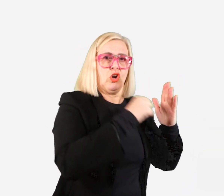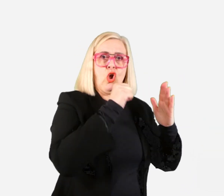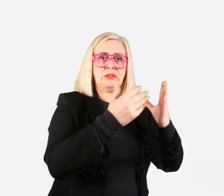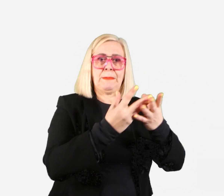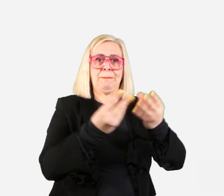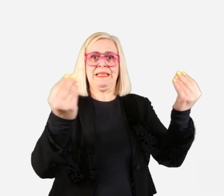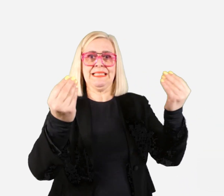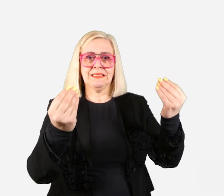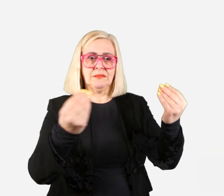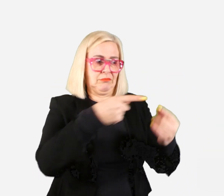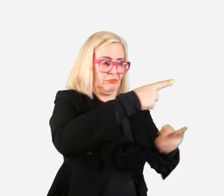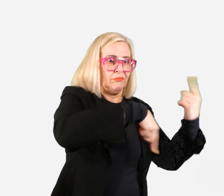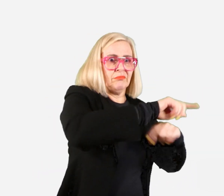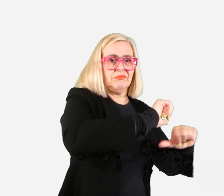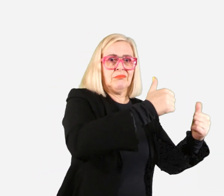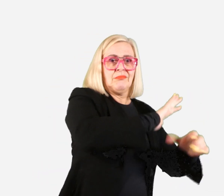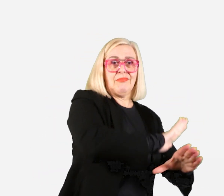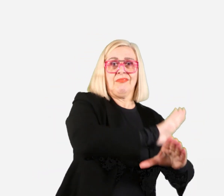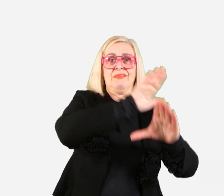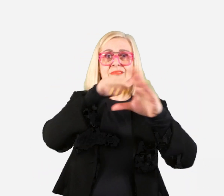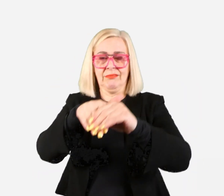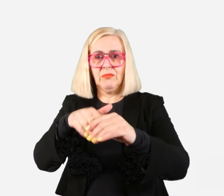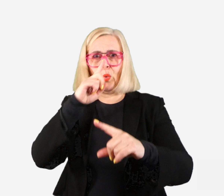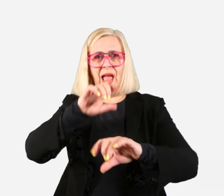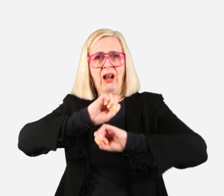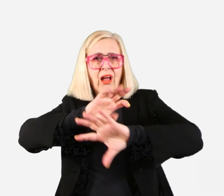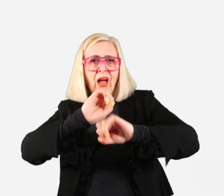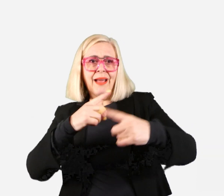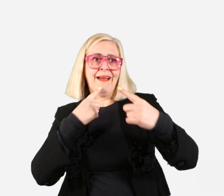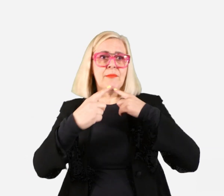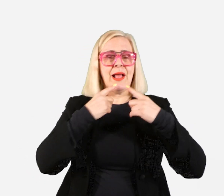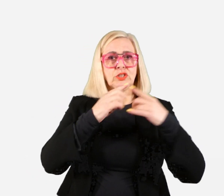gan sicrhau nad ydych yn colli allan ar ymgeiswyr anabl talentog,